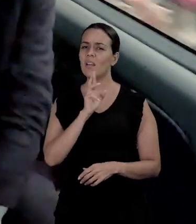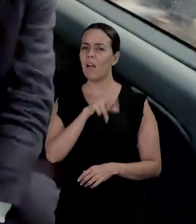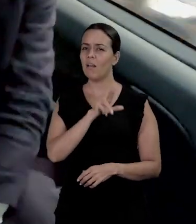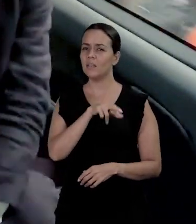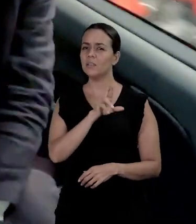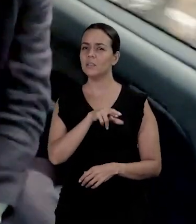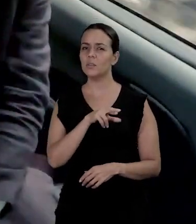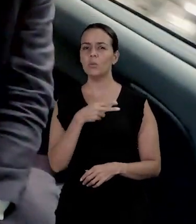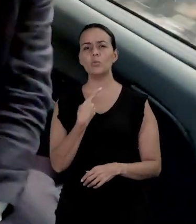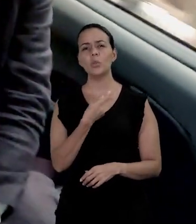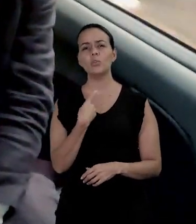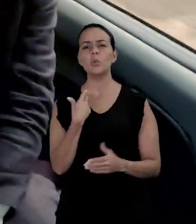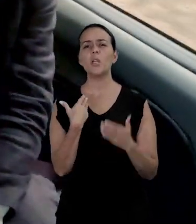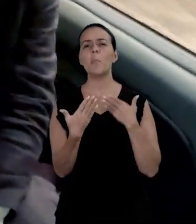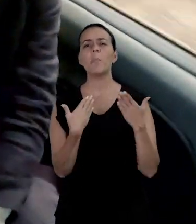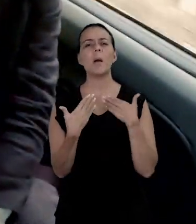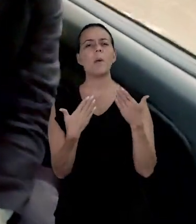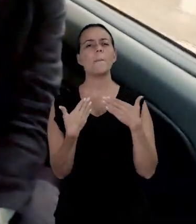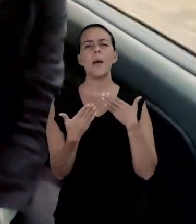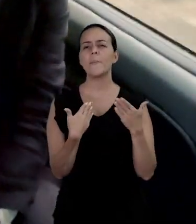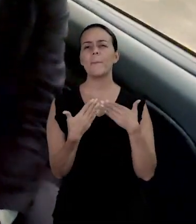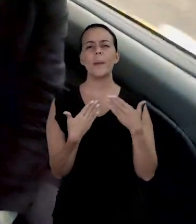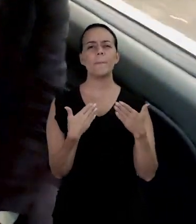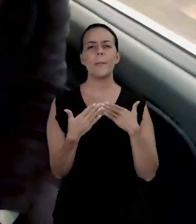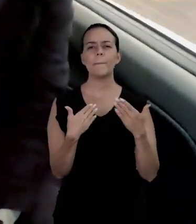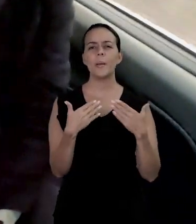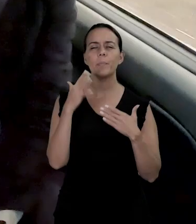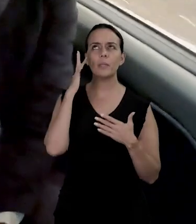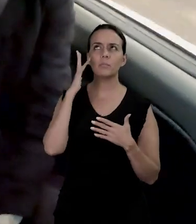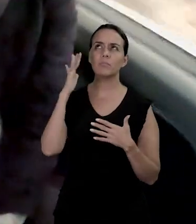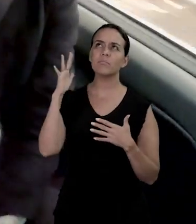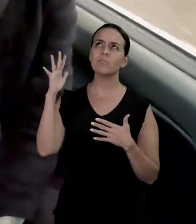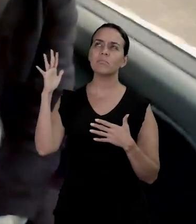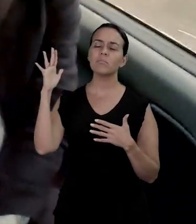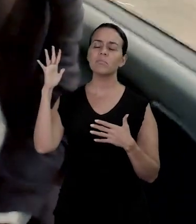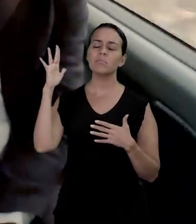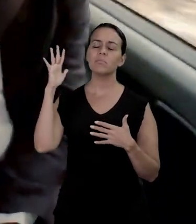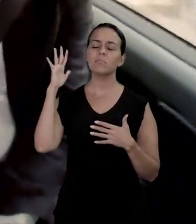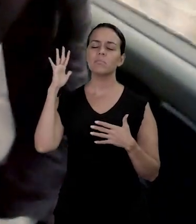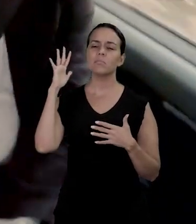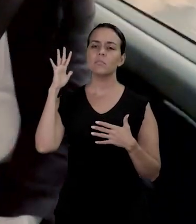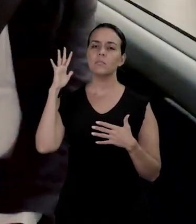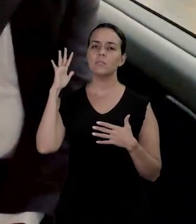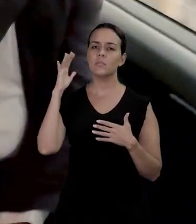a gente estava discutindo sobre essa p*** distopia que a internet fez nos últimos anos.